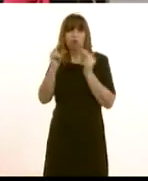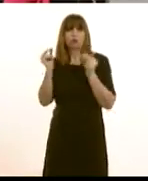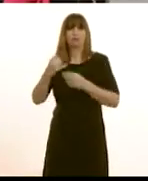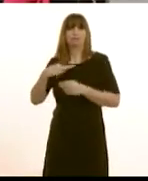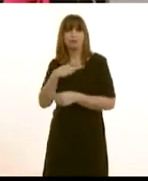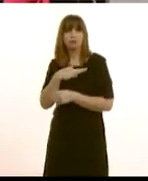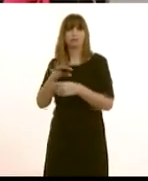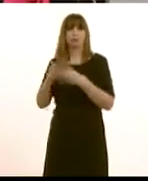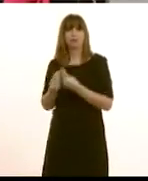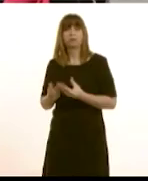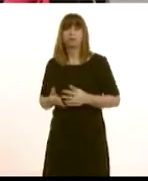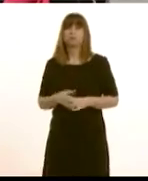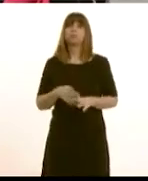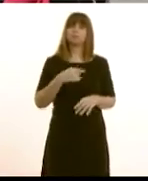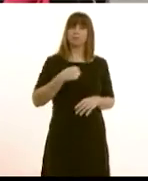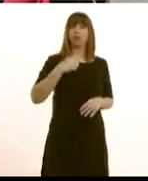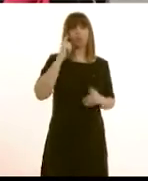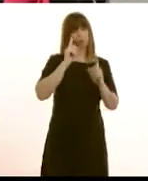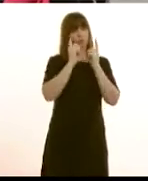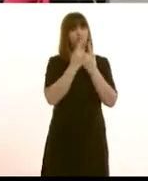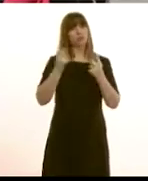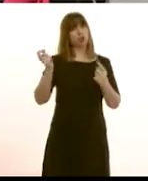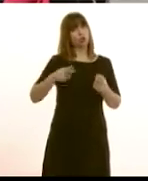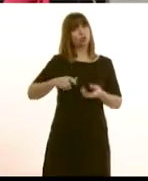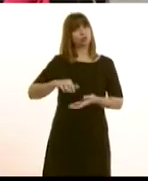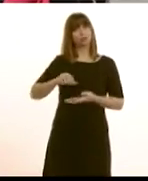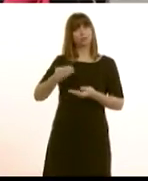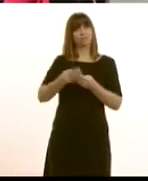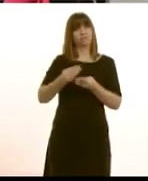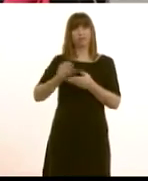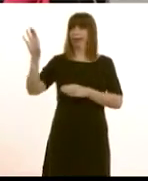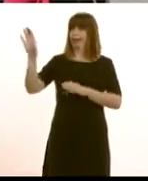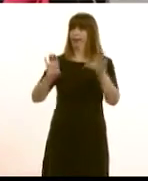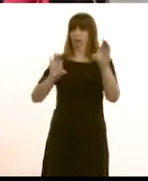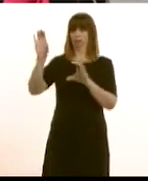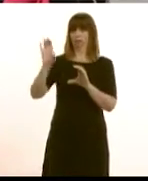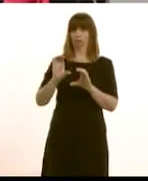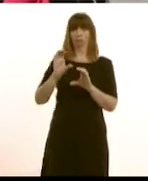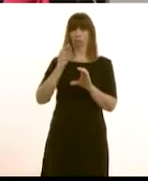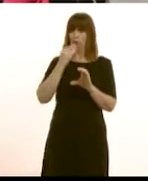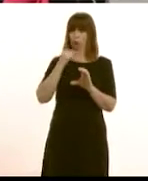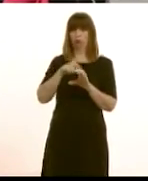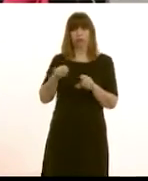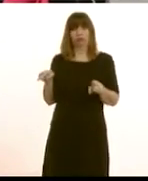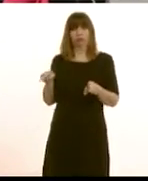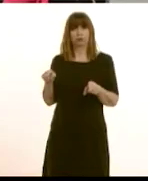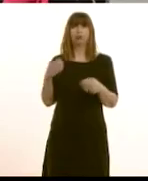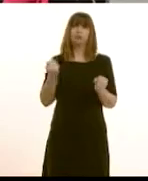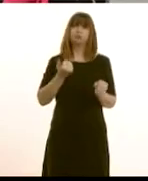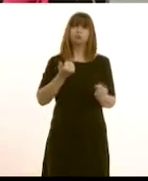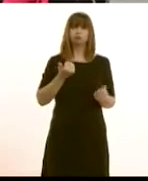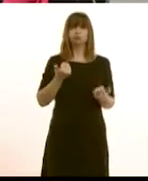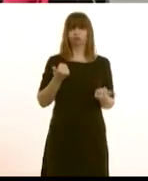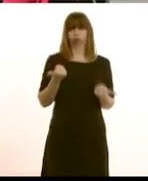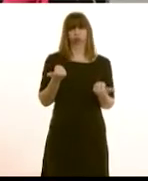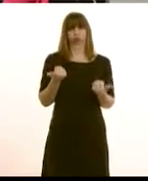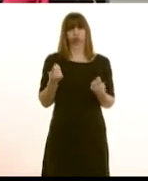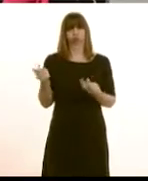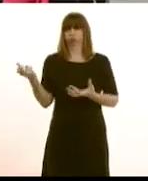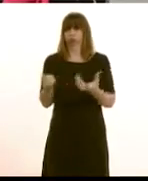arian i gadw gyda nhw hefyd, a byddem niín erfyn iddyn nhw sicrhau bod nifer y doctoriaid